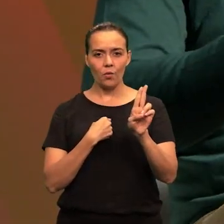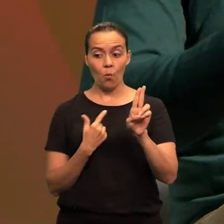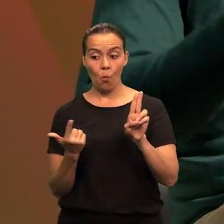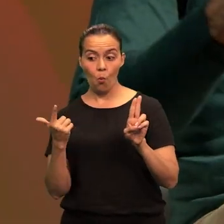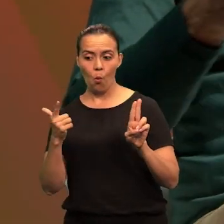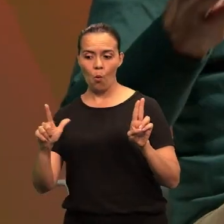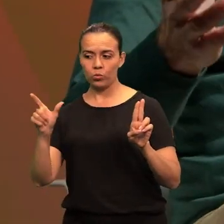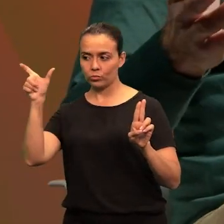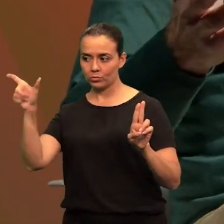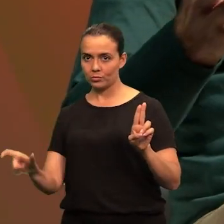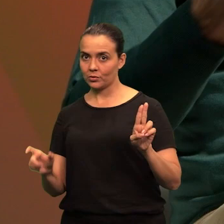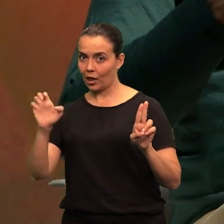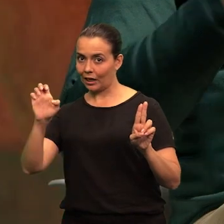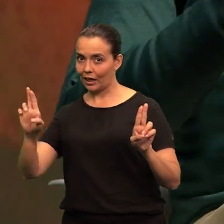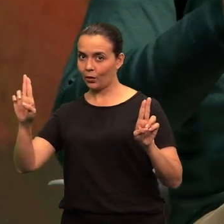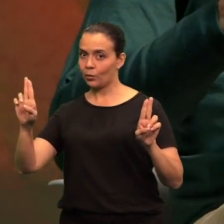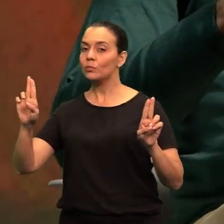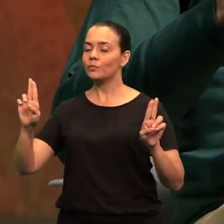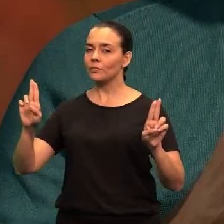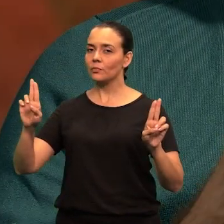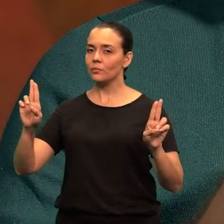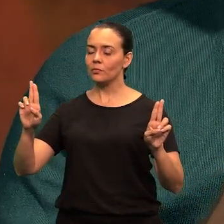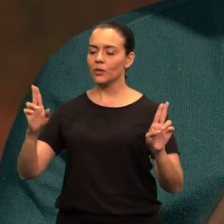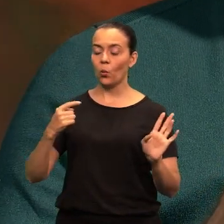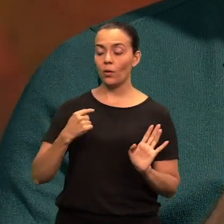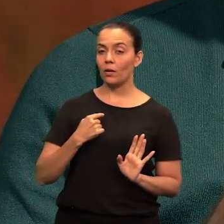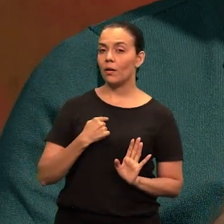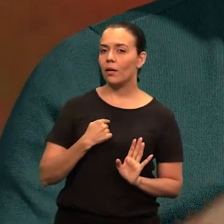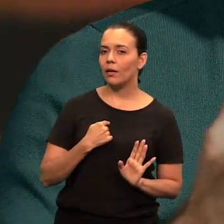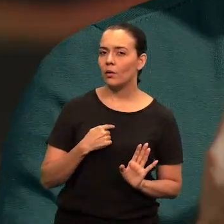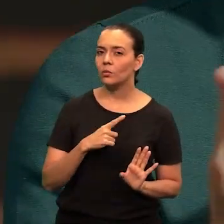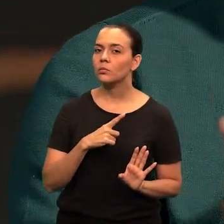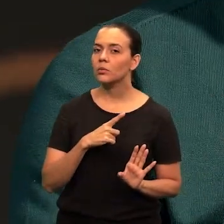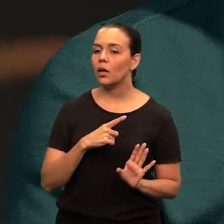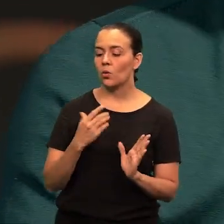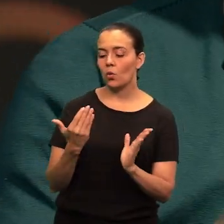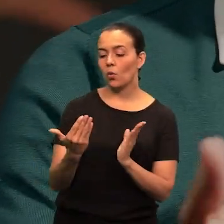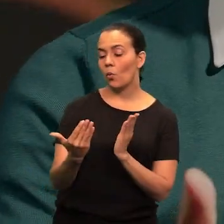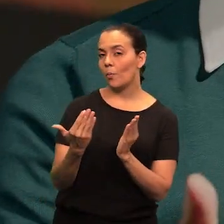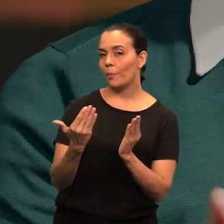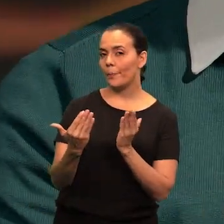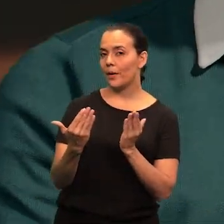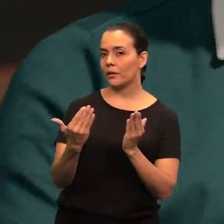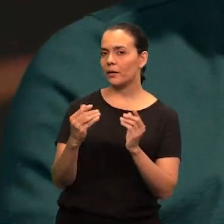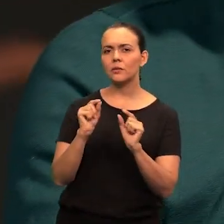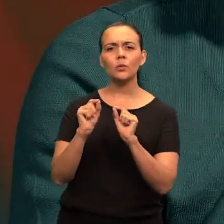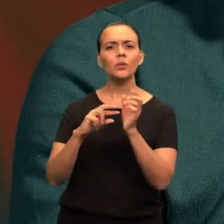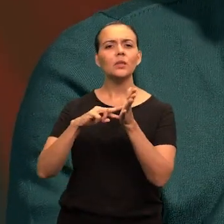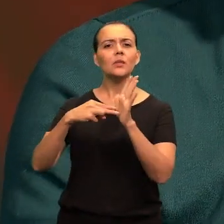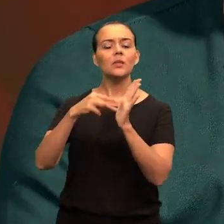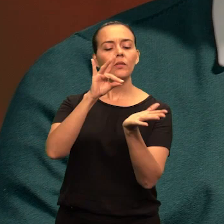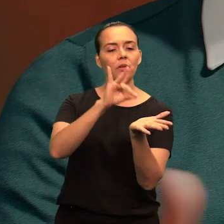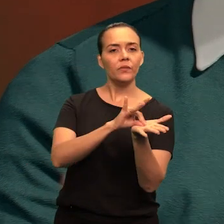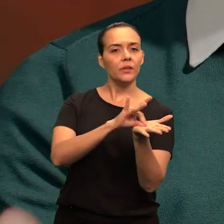é importantíssimo, porque afinal de contas, significa que nem eu tenho os parâmetros para dizer o que é a verdade